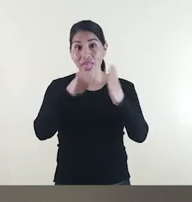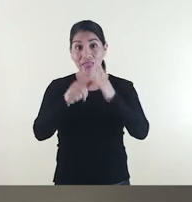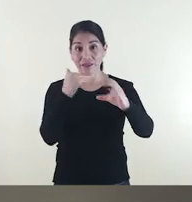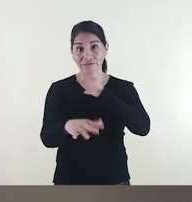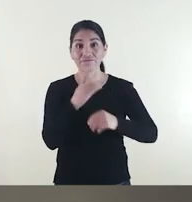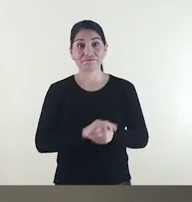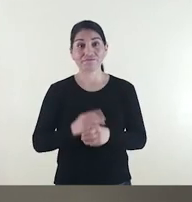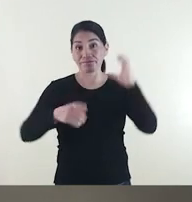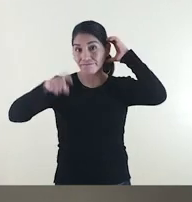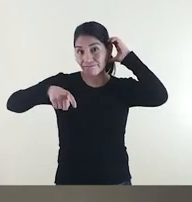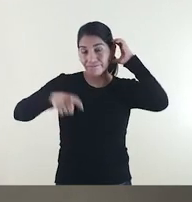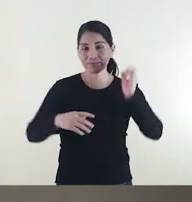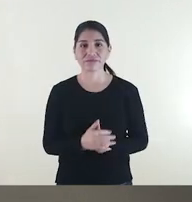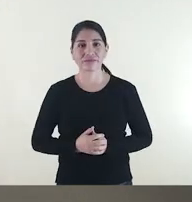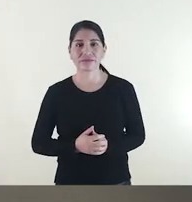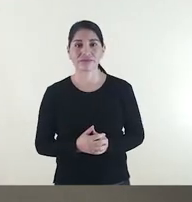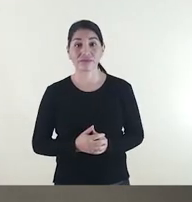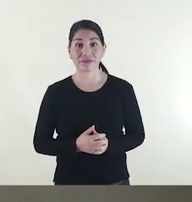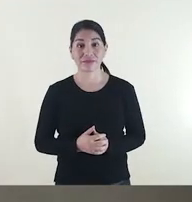Casa de Correos y Telégrafos